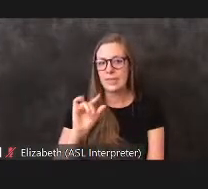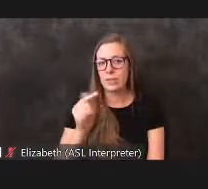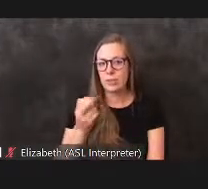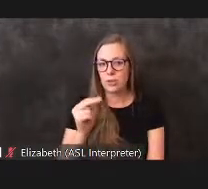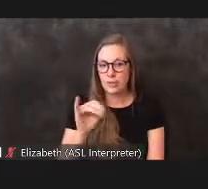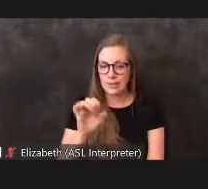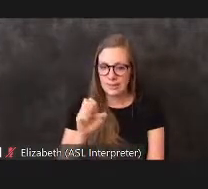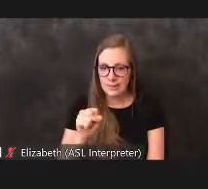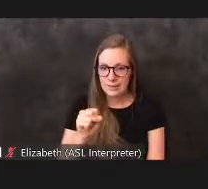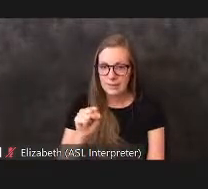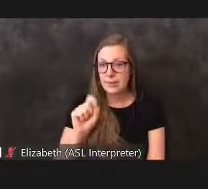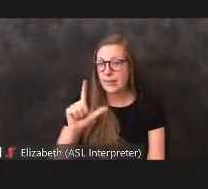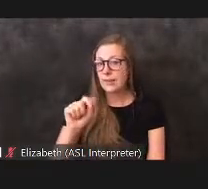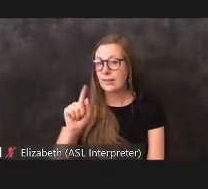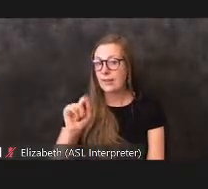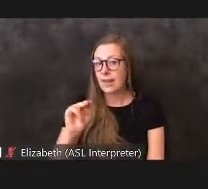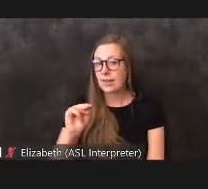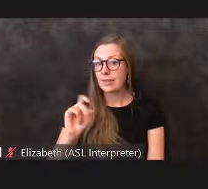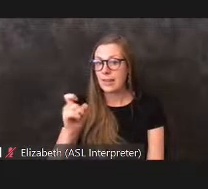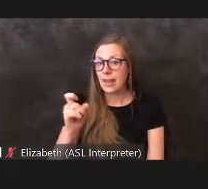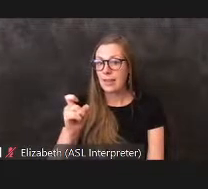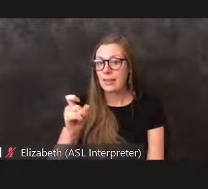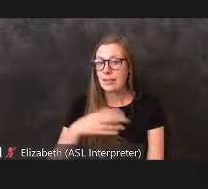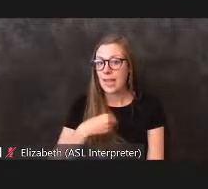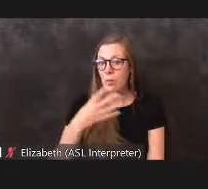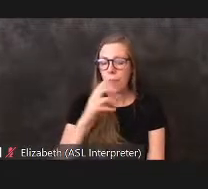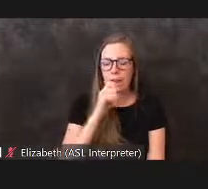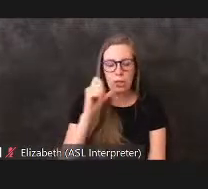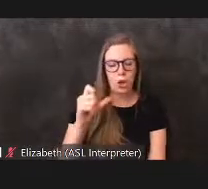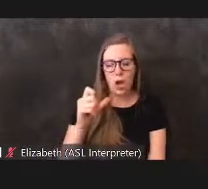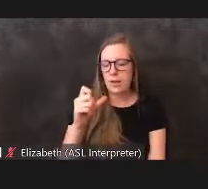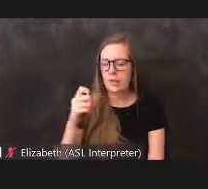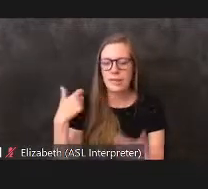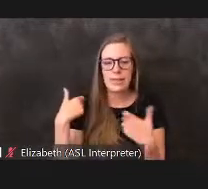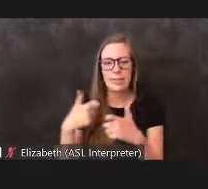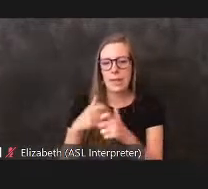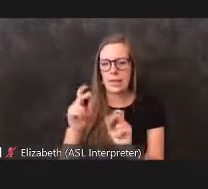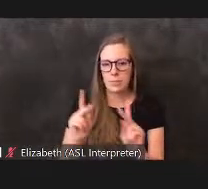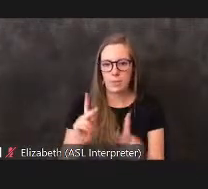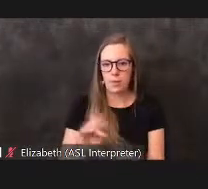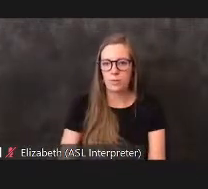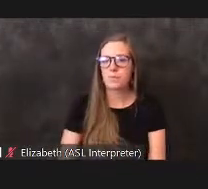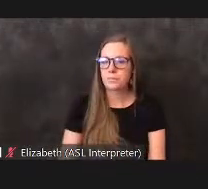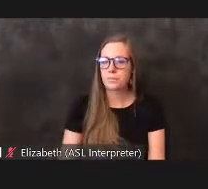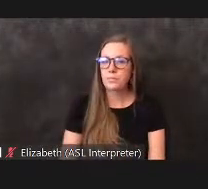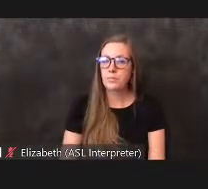comunidad latina, residentes latinos e hispanos no residentes blancos